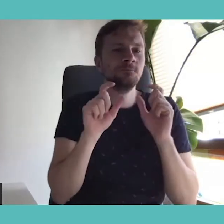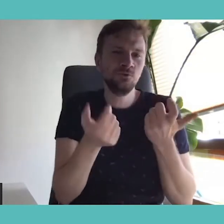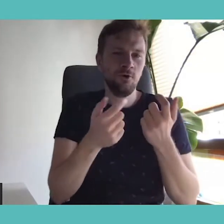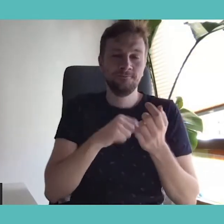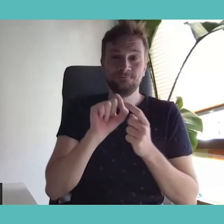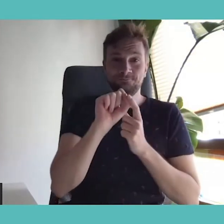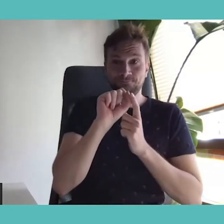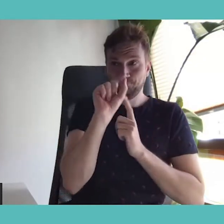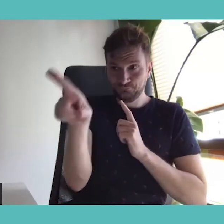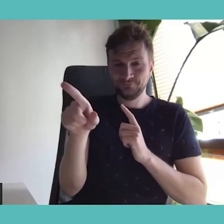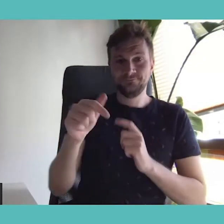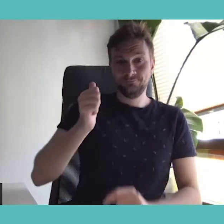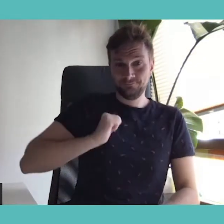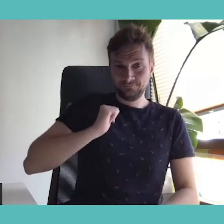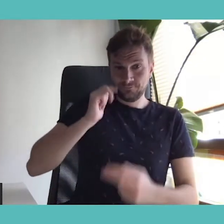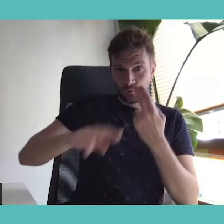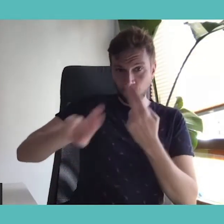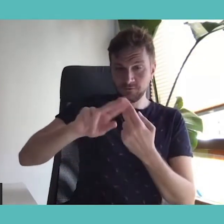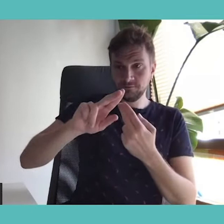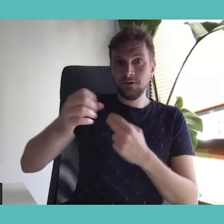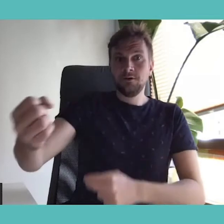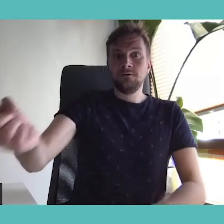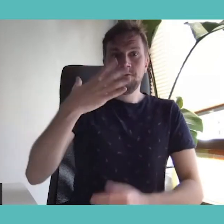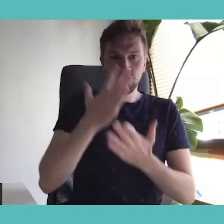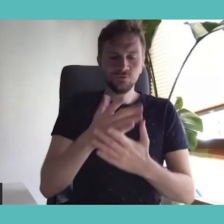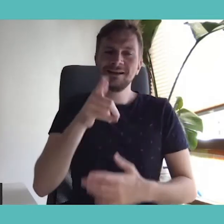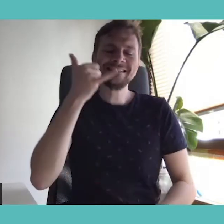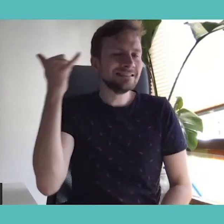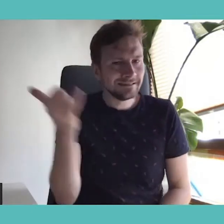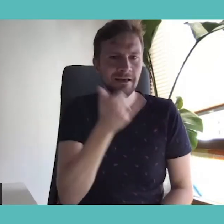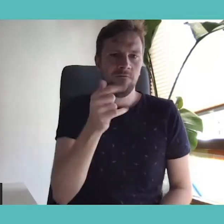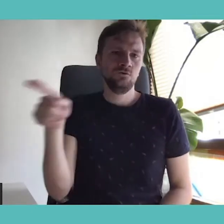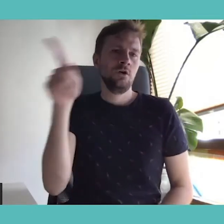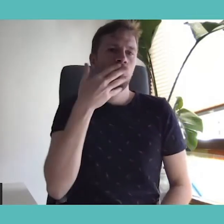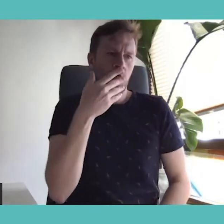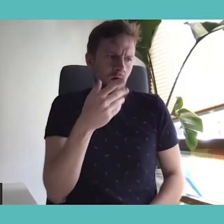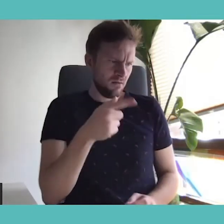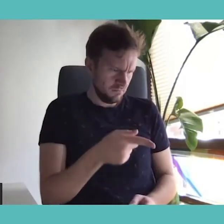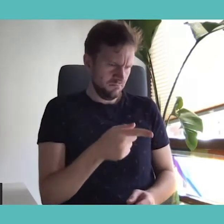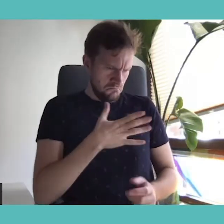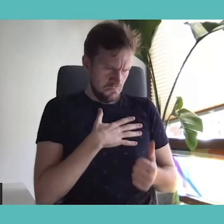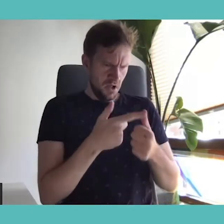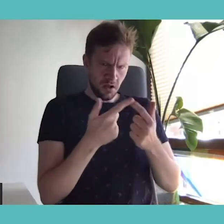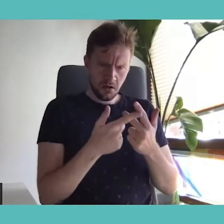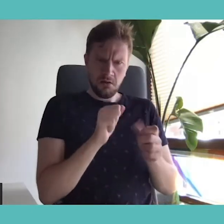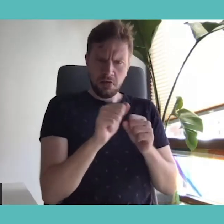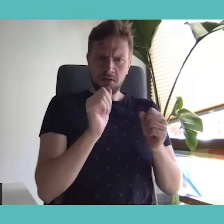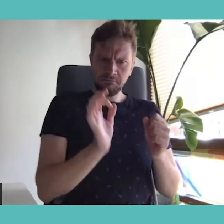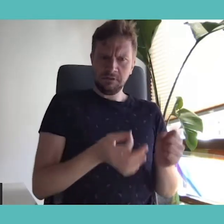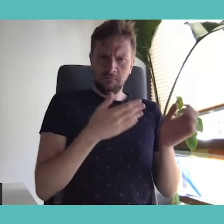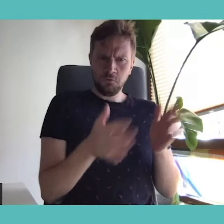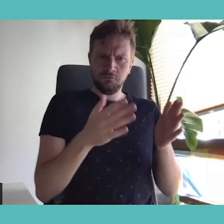Problemem były otrzymywane odpowiedzi. Zawsze czytałem, że przecież mamy zapewnione tłumaczenie na PJM.